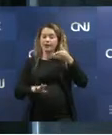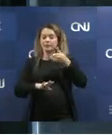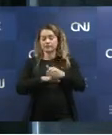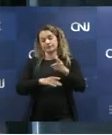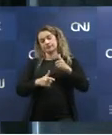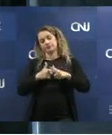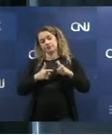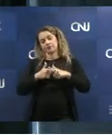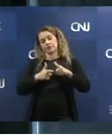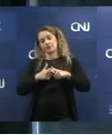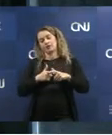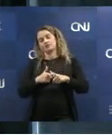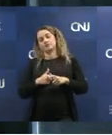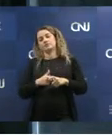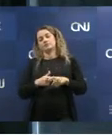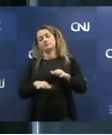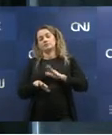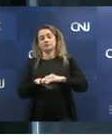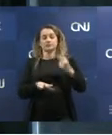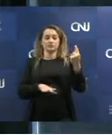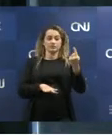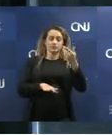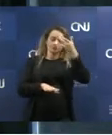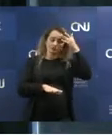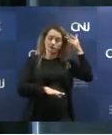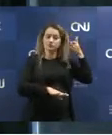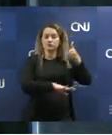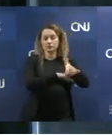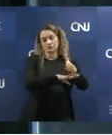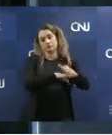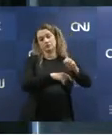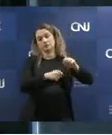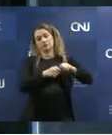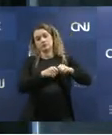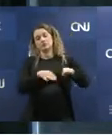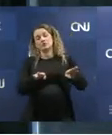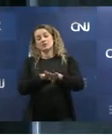Mais de um magistrado atuou no feito o tempo em que o processo ficou disponível.